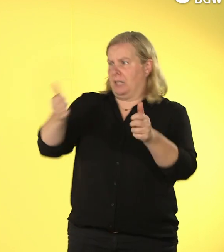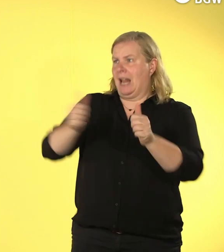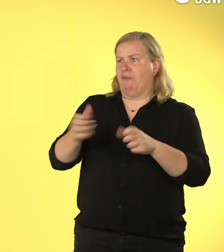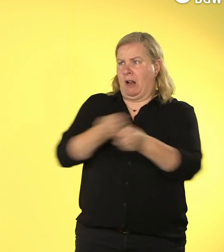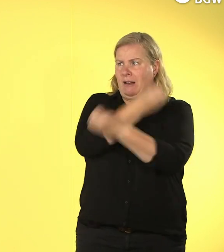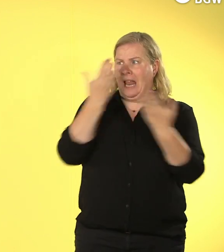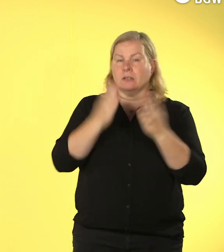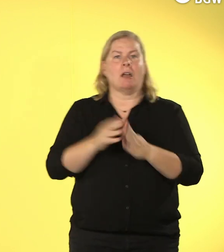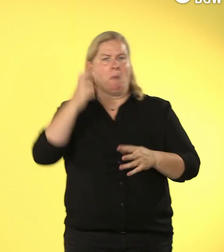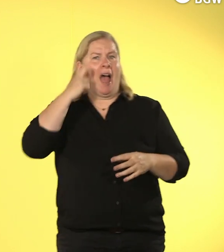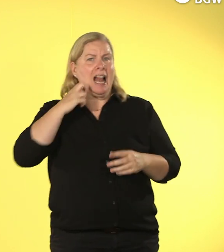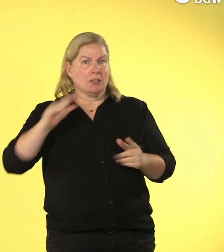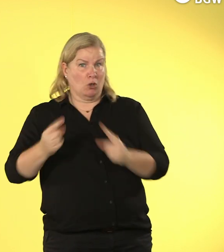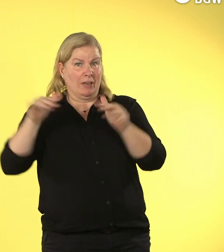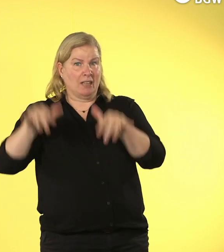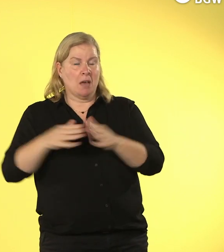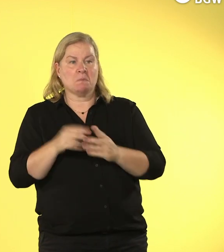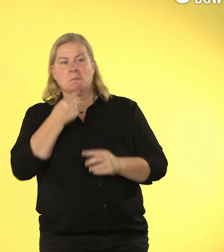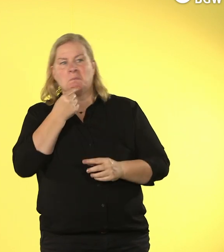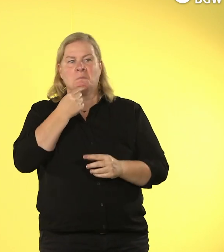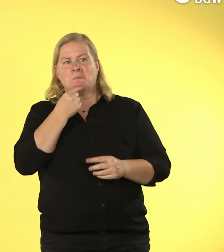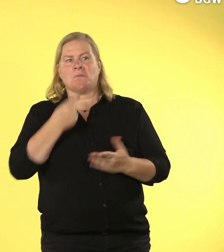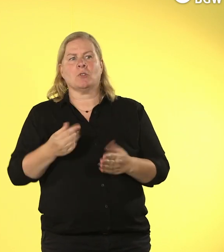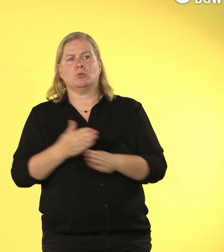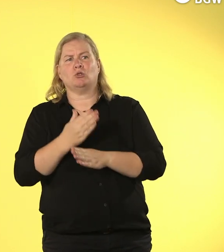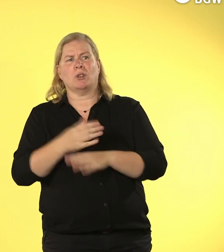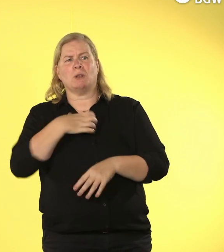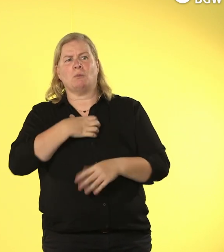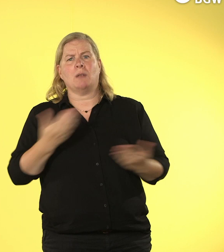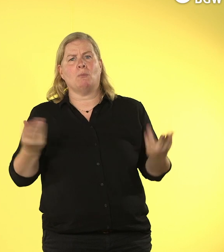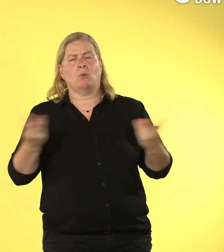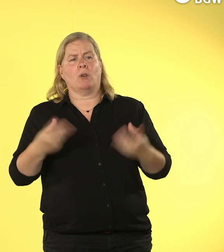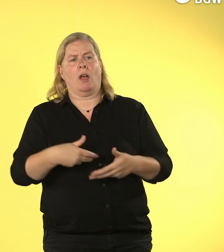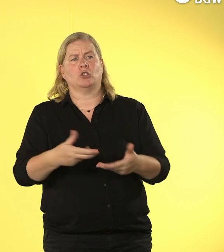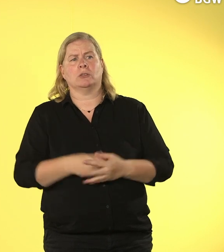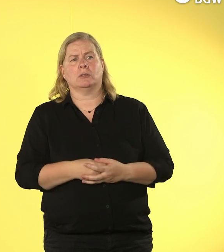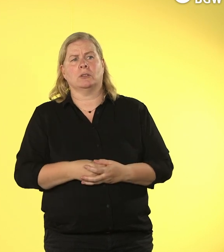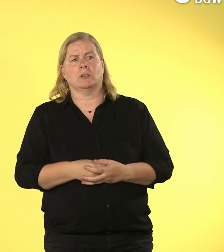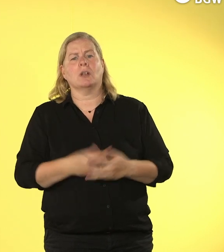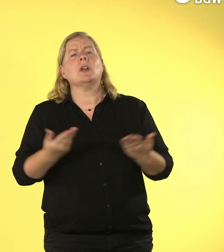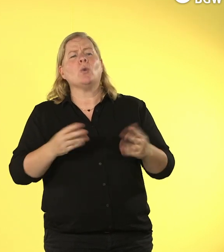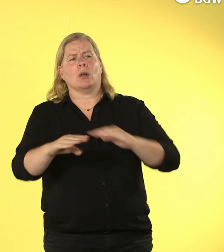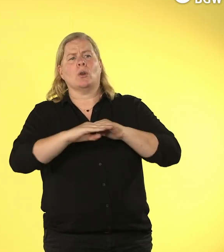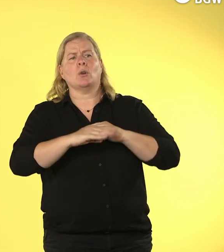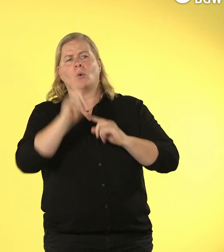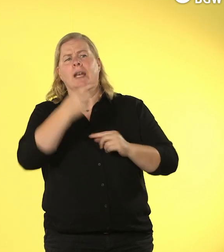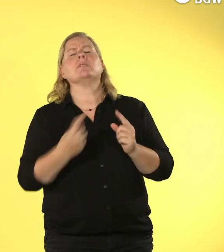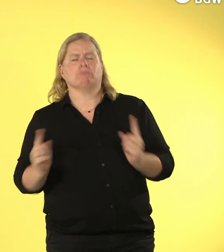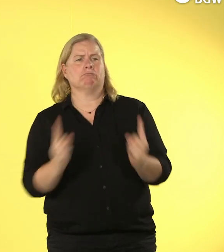Die sich genauer überlegen, wie sehr sie das Problem stört oder die Kollegen selber darauf ansprechen."